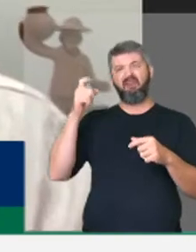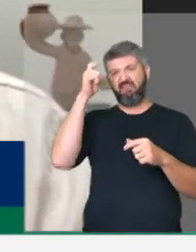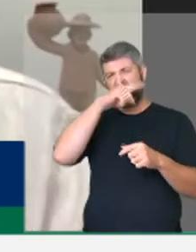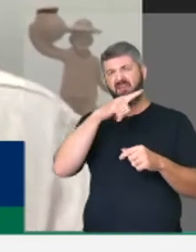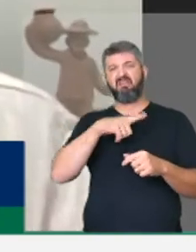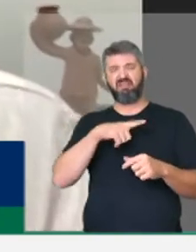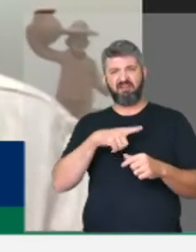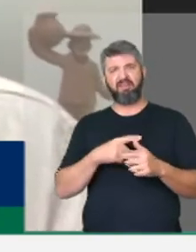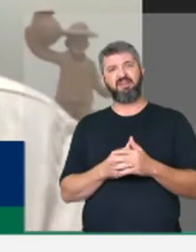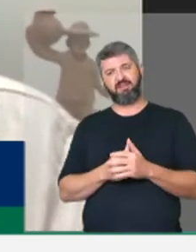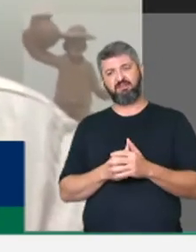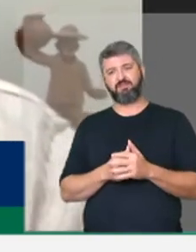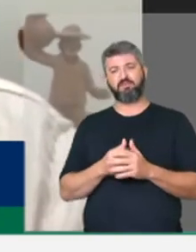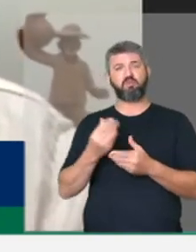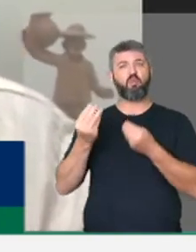DE LEI 823 QUE É O PROJETO ASSIS CARVALHO QUE É UM